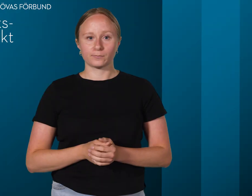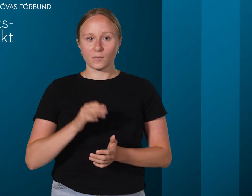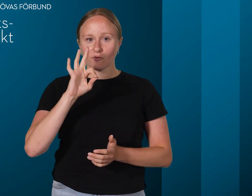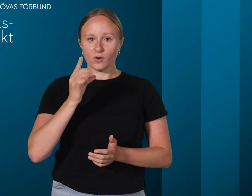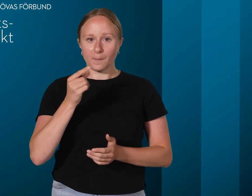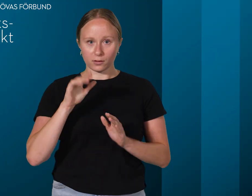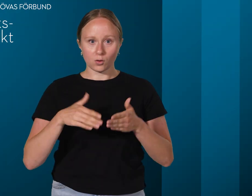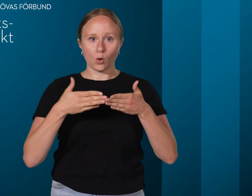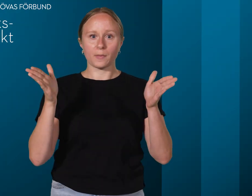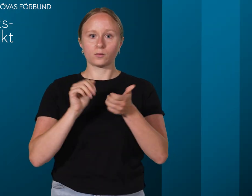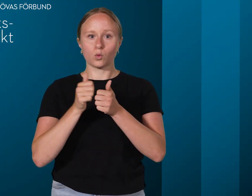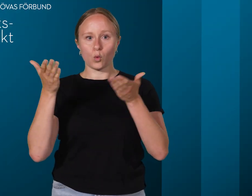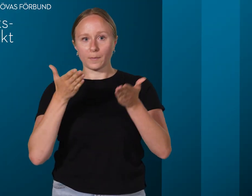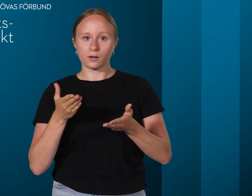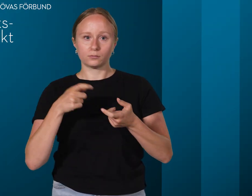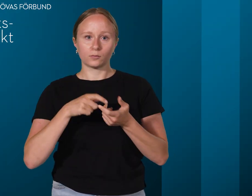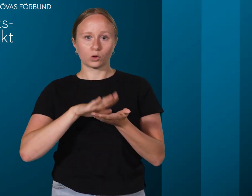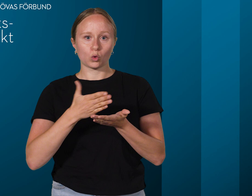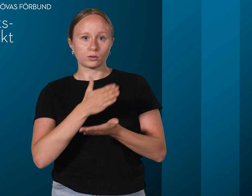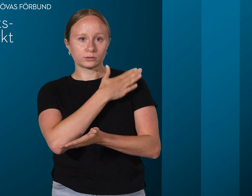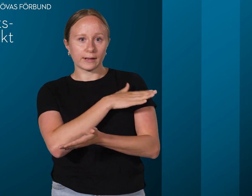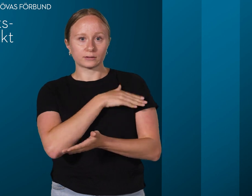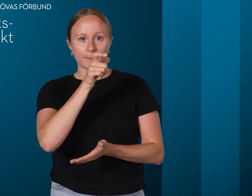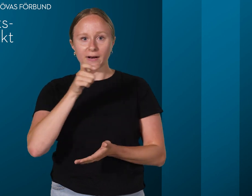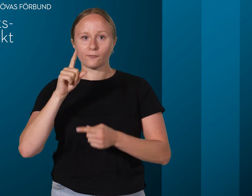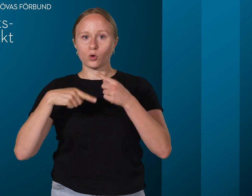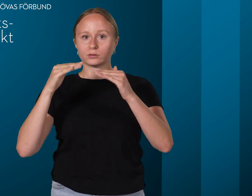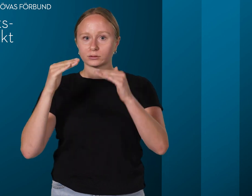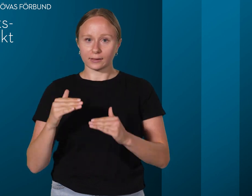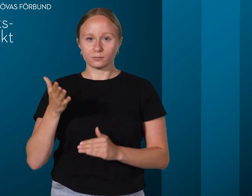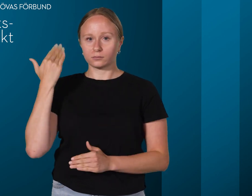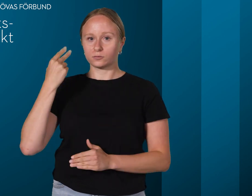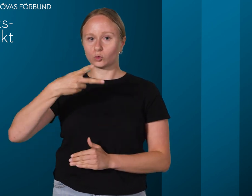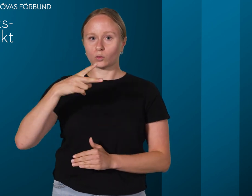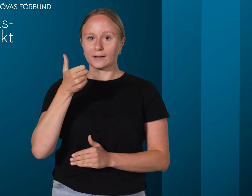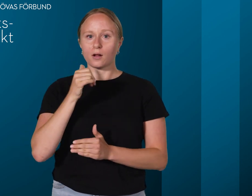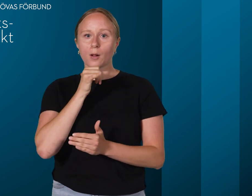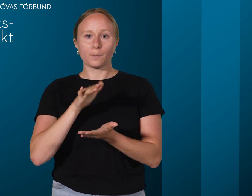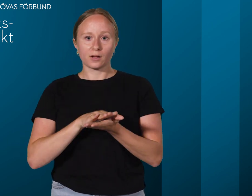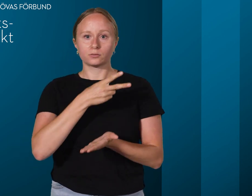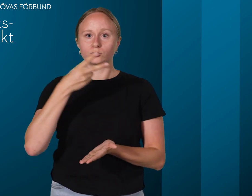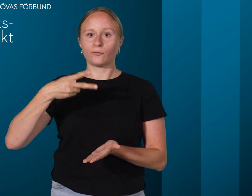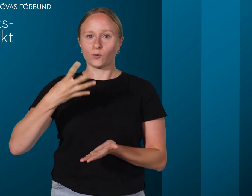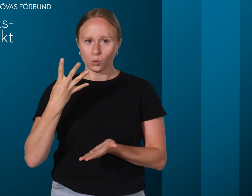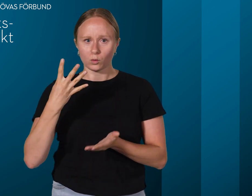FPA har öppnat upphandlingen av tolktjänster - för personer med funktionsnedsättning den 29 april 2024, -